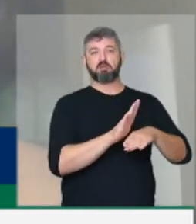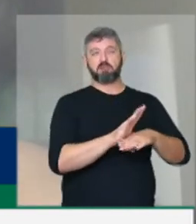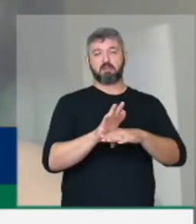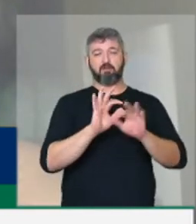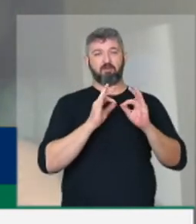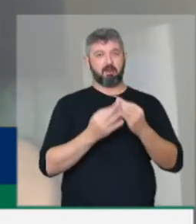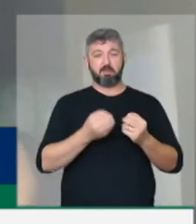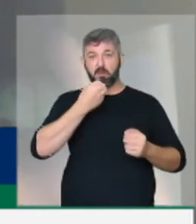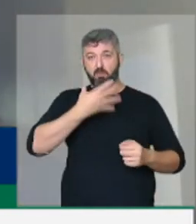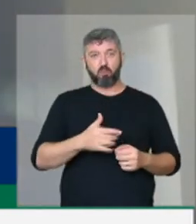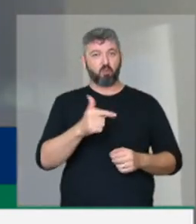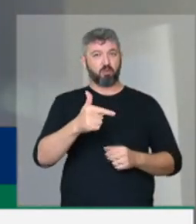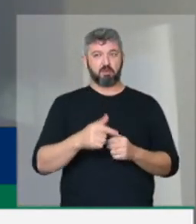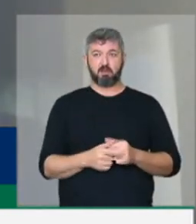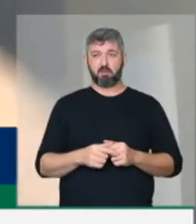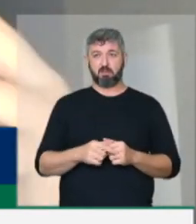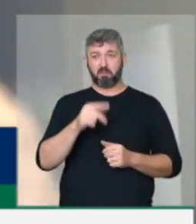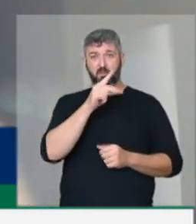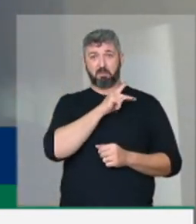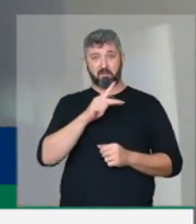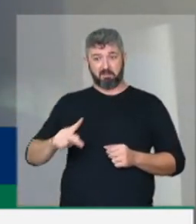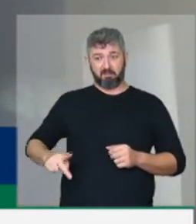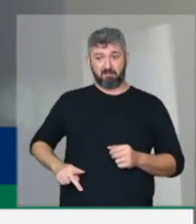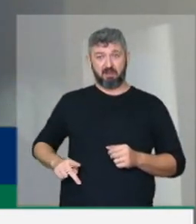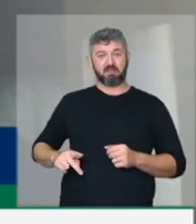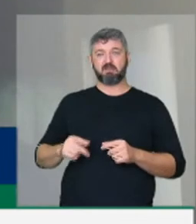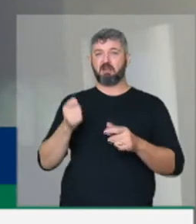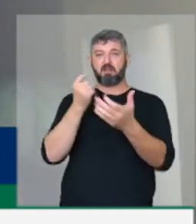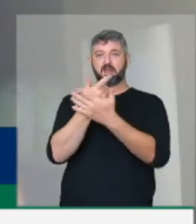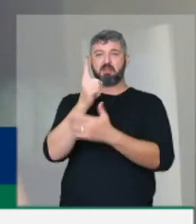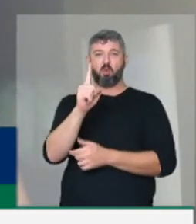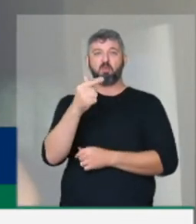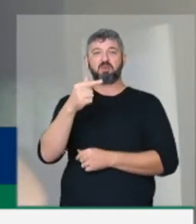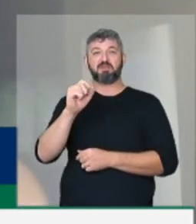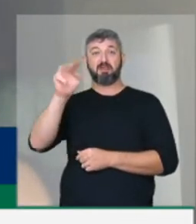PRESIDENTE QUE DEIXOU DE COMPRAR 70 MILHÕES DE VACINAS E AGORA... O POVO BRASILEIRO NÃO TEM NEM COMO FICAR EM